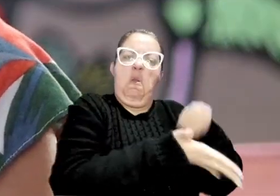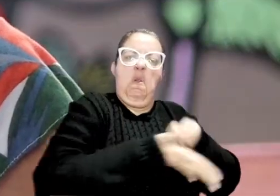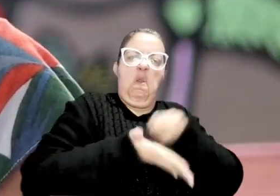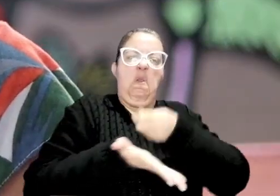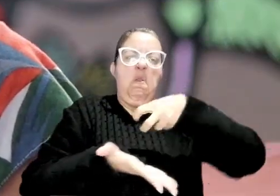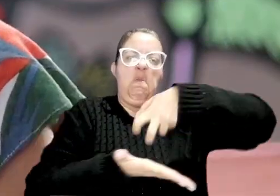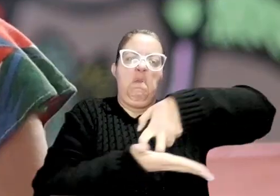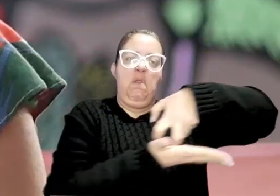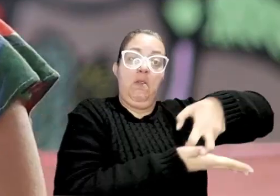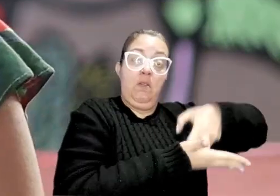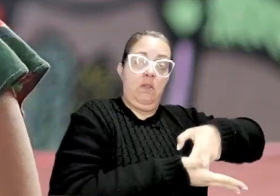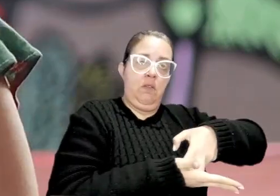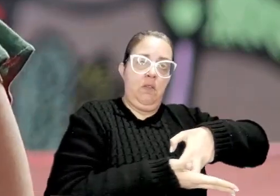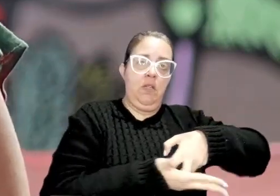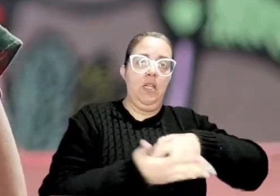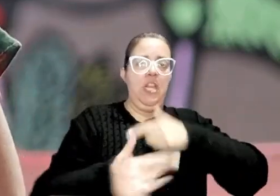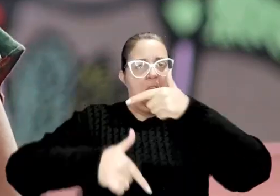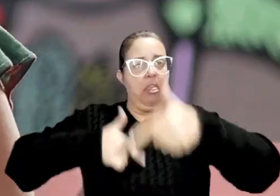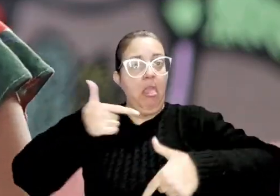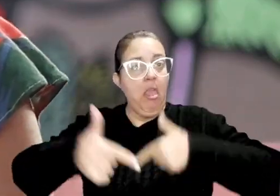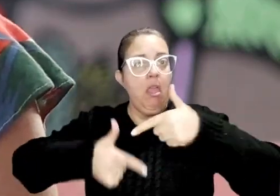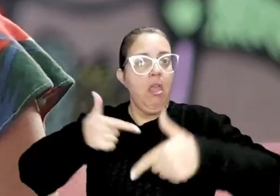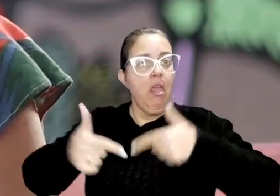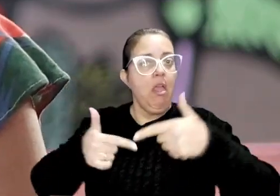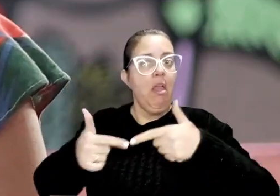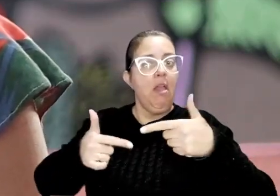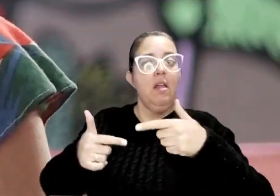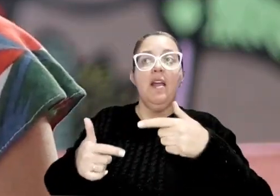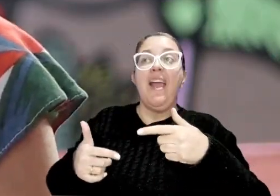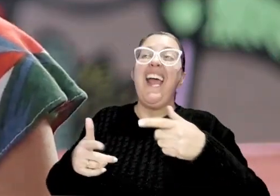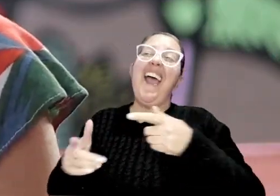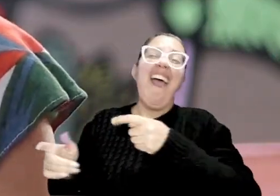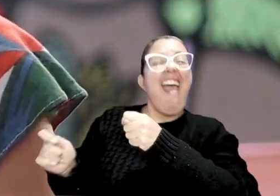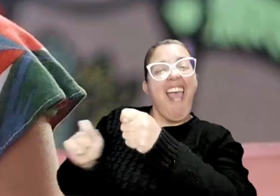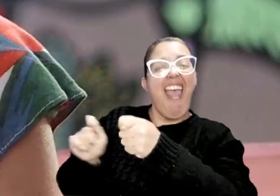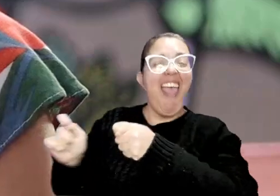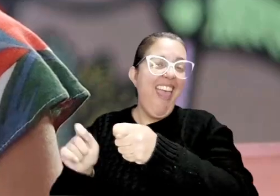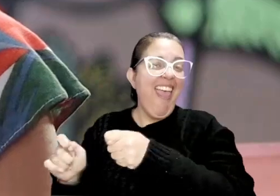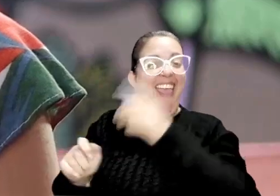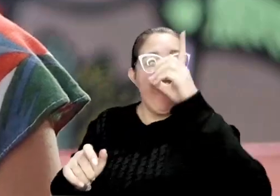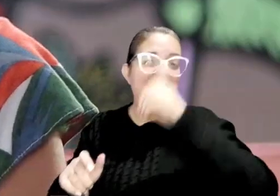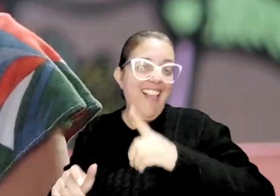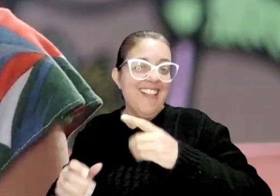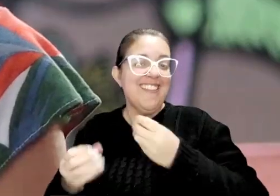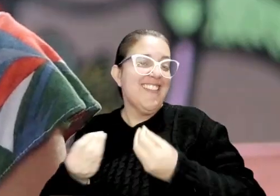negociação de direitos com estabelecimento de condicionantes né mas não de fato radicalizar a